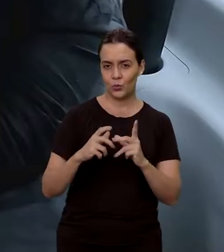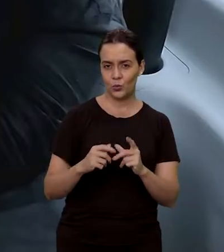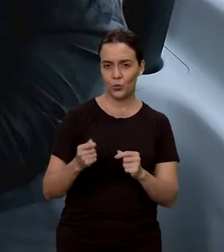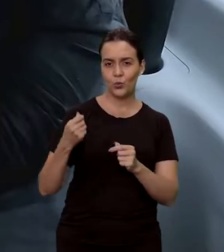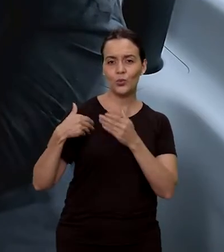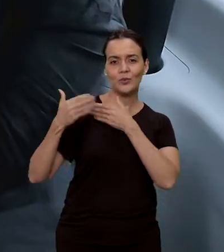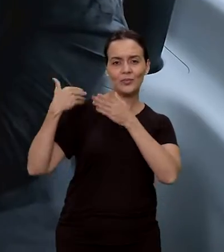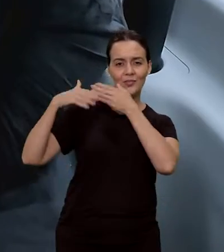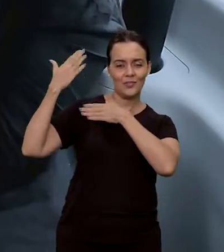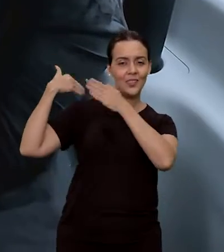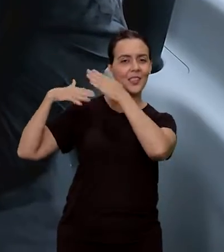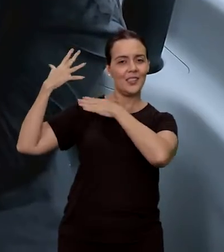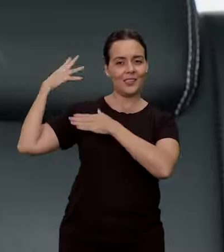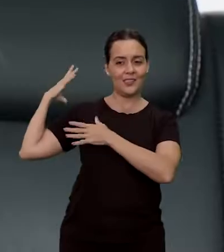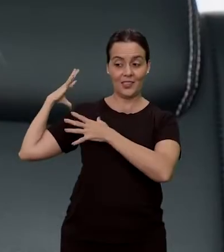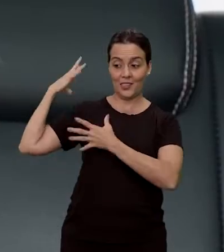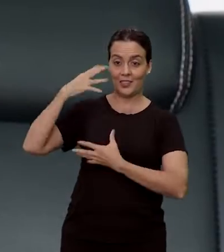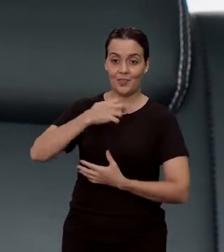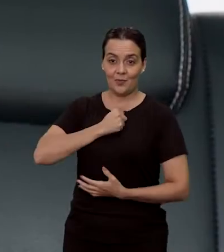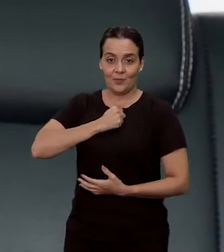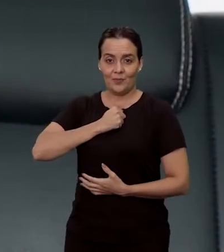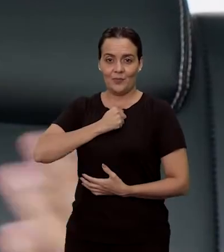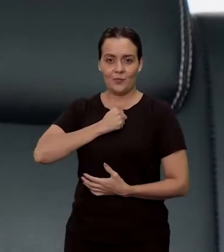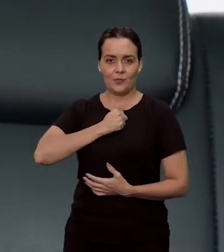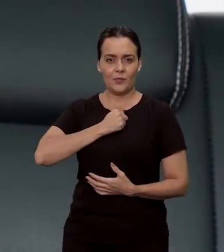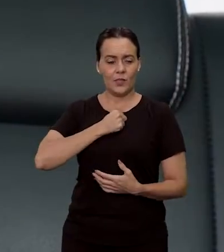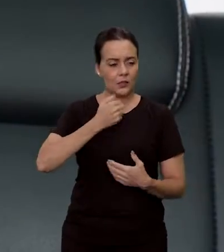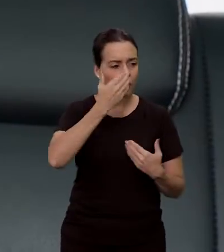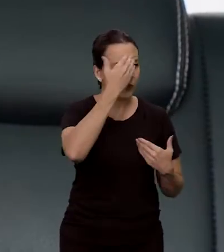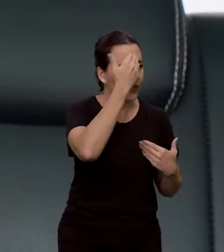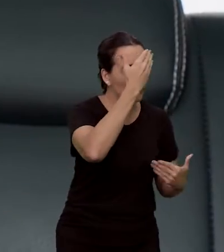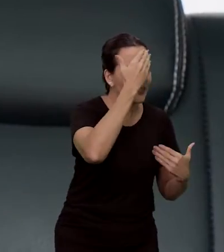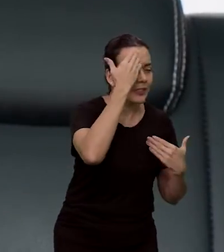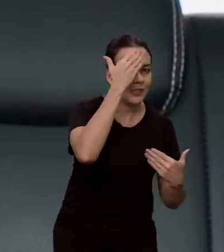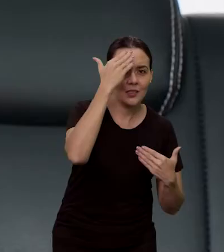Muito bonito, por sinal. E eles estavam me agradecendo pela obra que eu tinha feito.